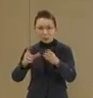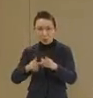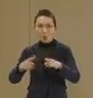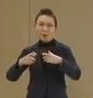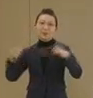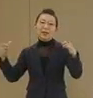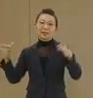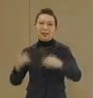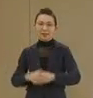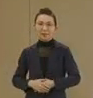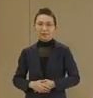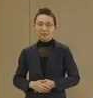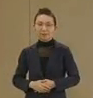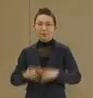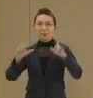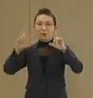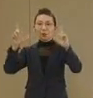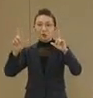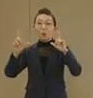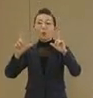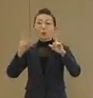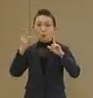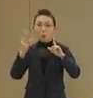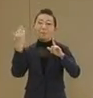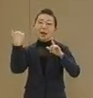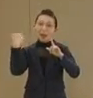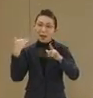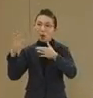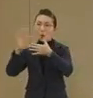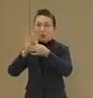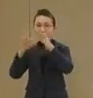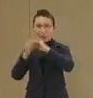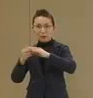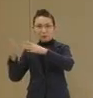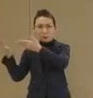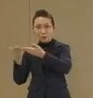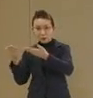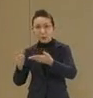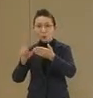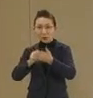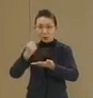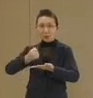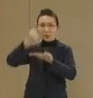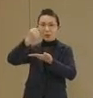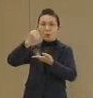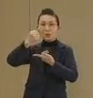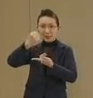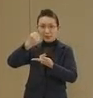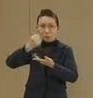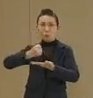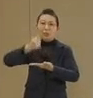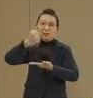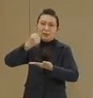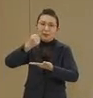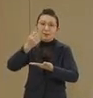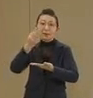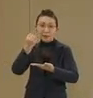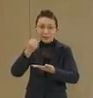東京都にはオリンピックの ための貯め込み金など 使える 活用できる 積み立て金が 1兆円以上あります